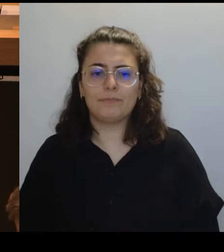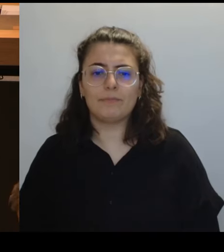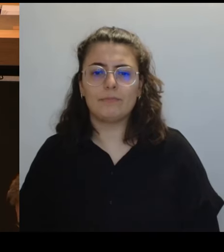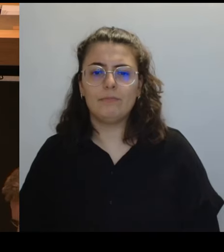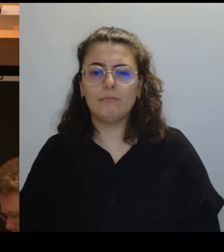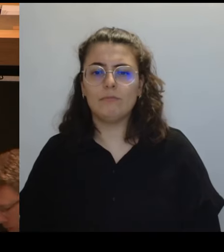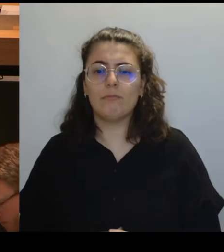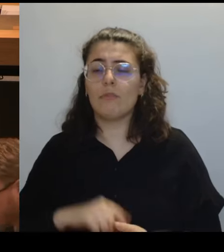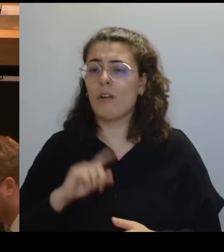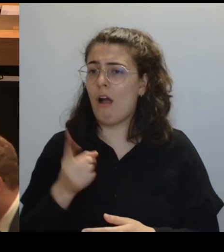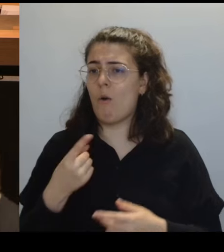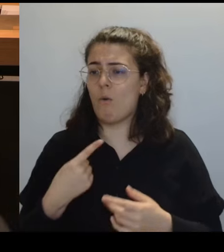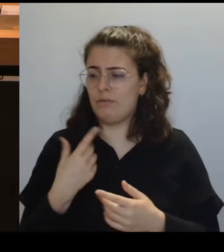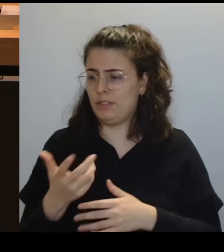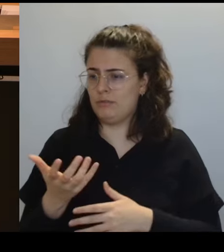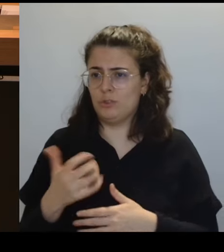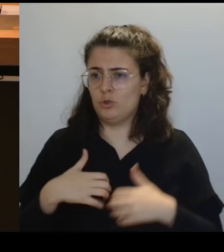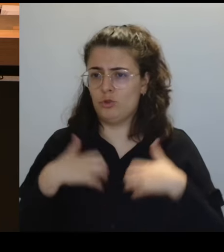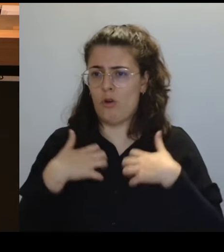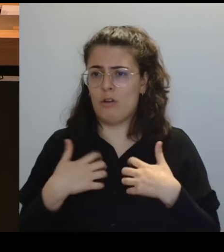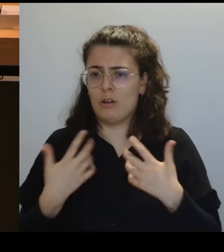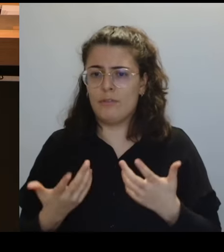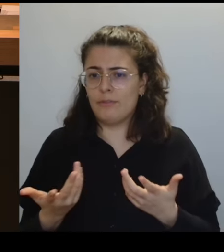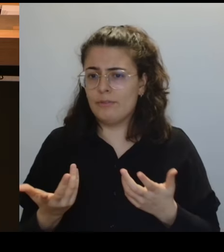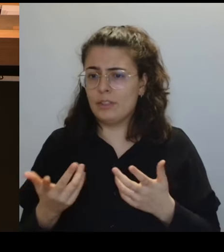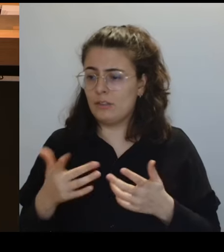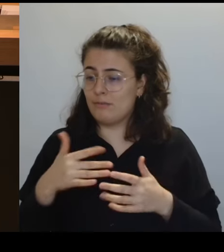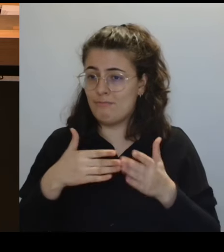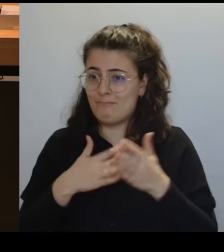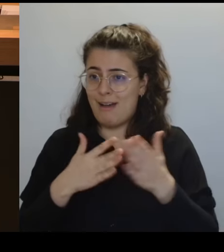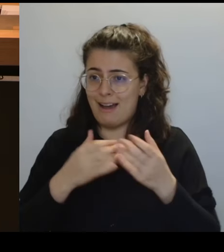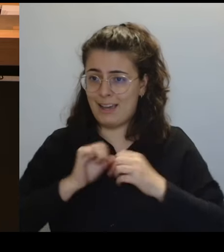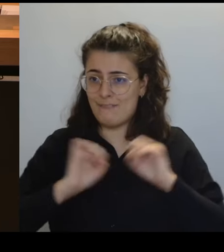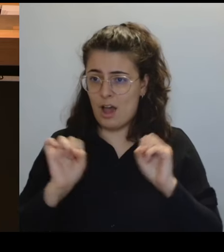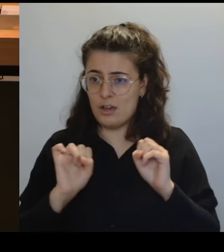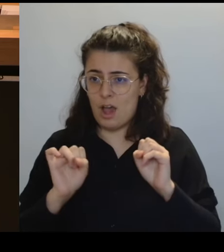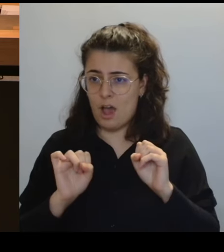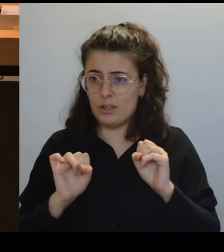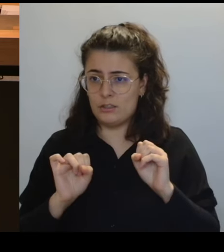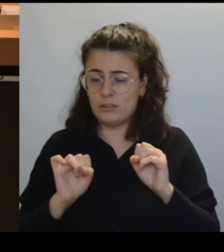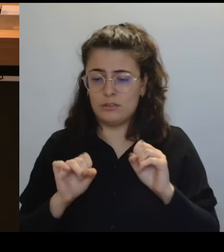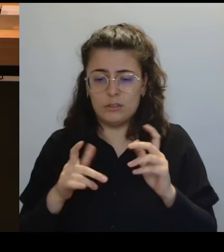aufgrund von fehlender Barrierefreiheit von Hilfsangeboten ausgeschlossen bleiben. Bei Minusgraden auf der Straße